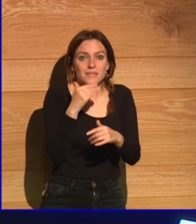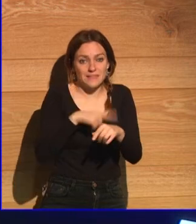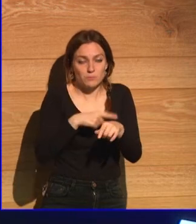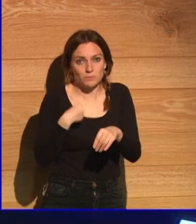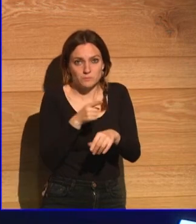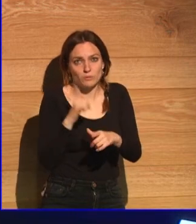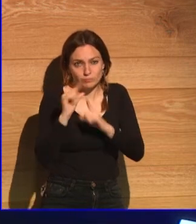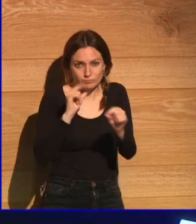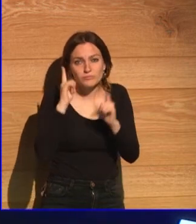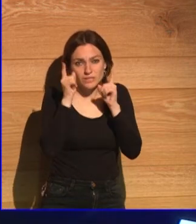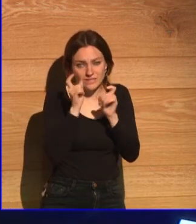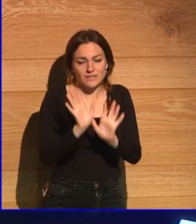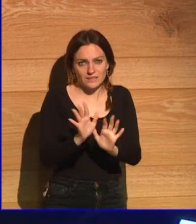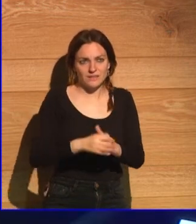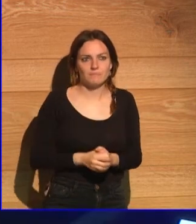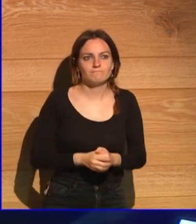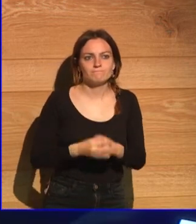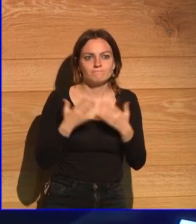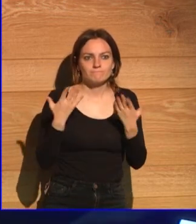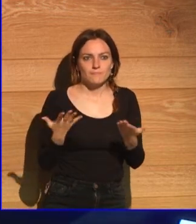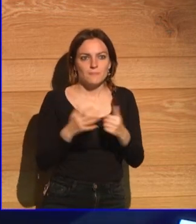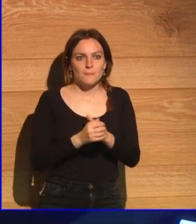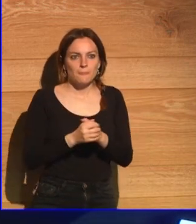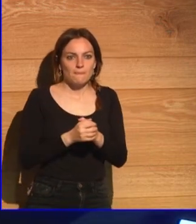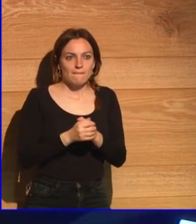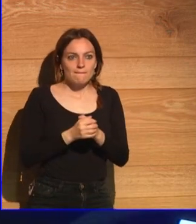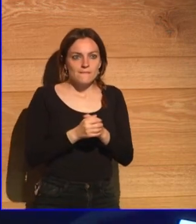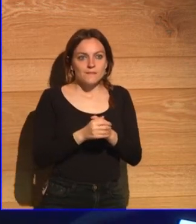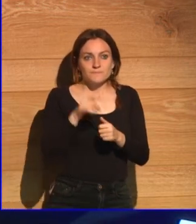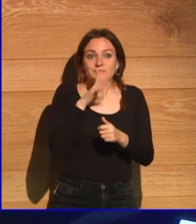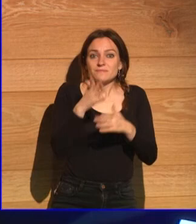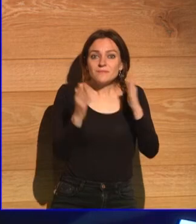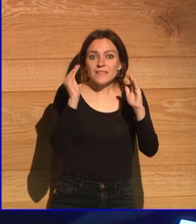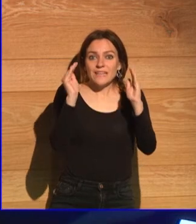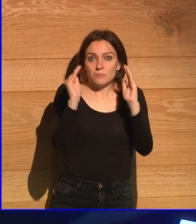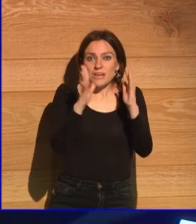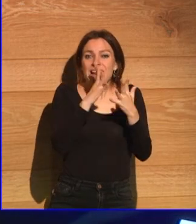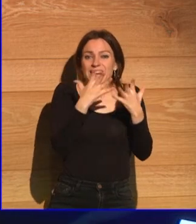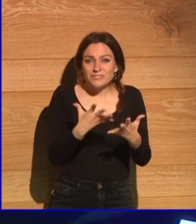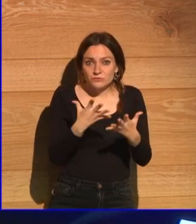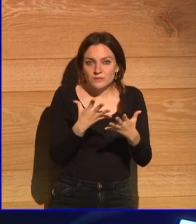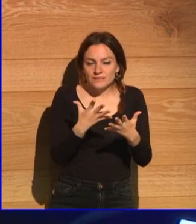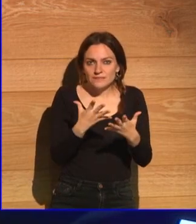Y entonces, pues en lugar de escribir sobre el presente, decidí que escribiría una novela sobre